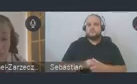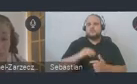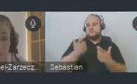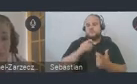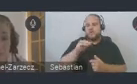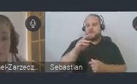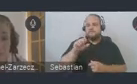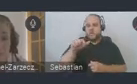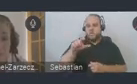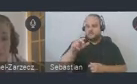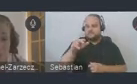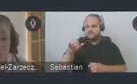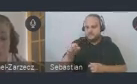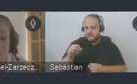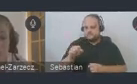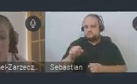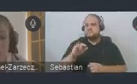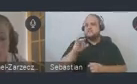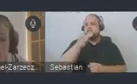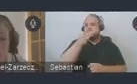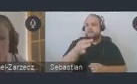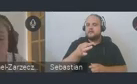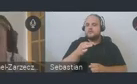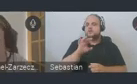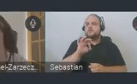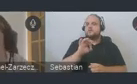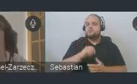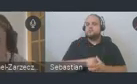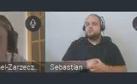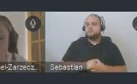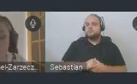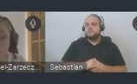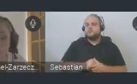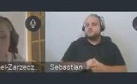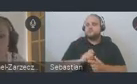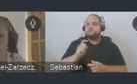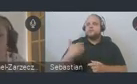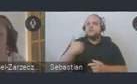Czyli pytamy o to, co na przykład było trudne,